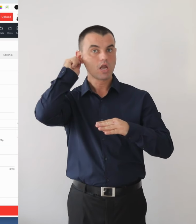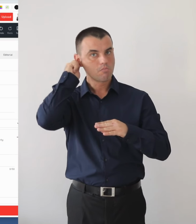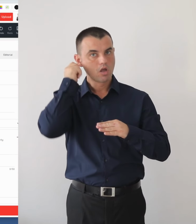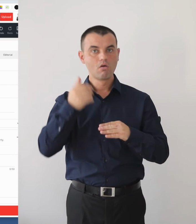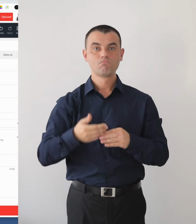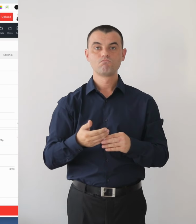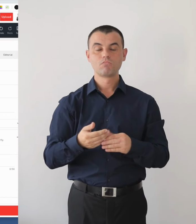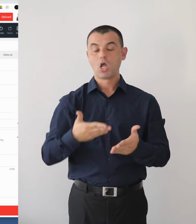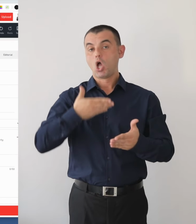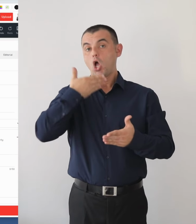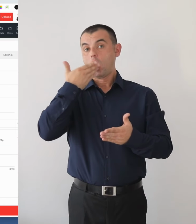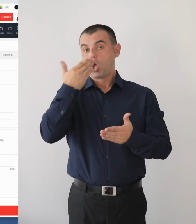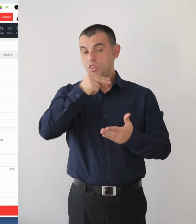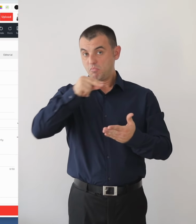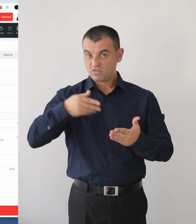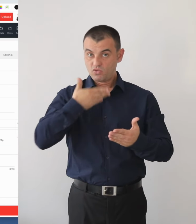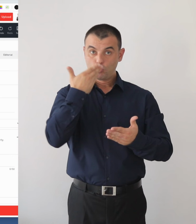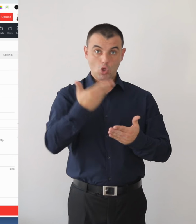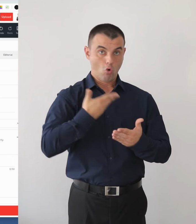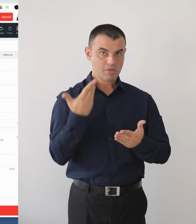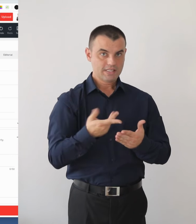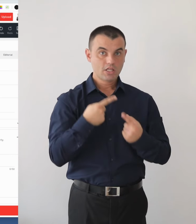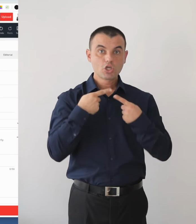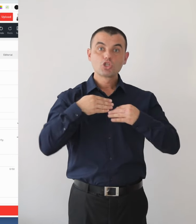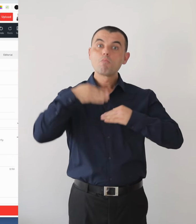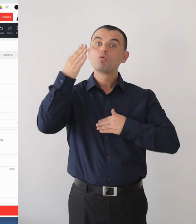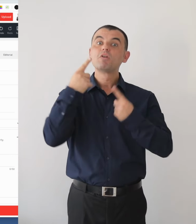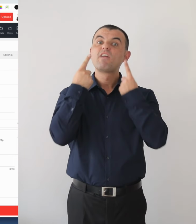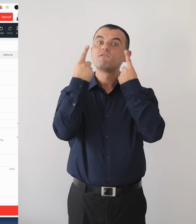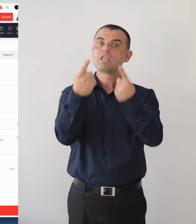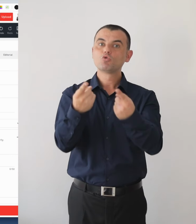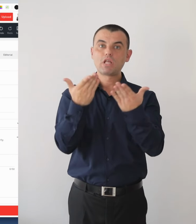Написването на подходящо описание и ключови думи ще подобри видимостта на вашата снимка,